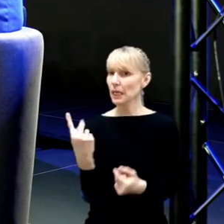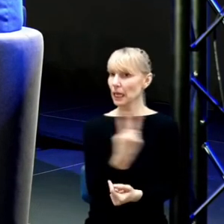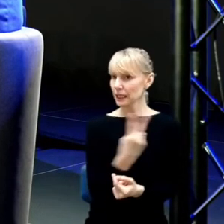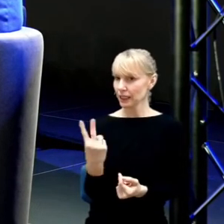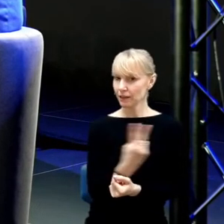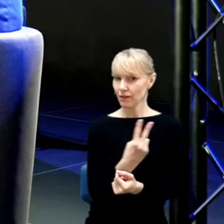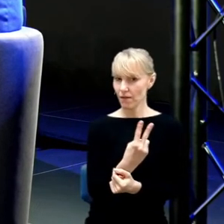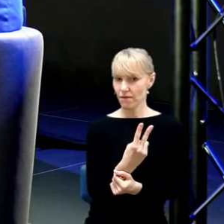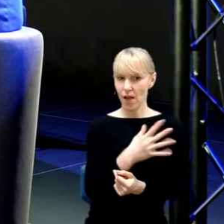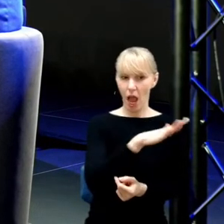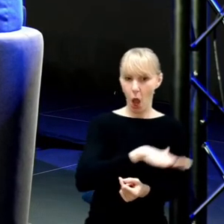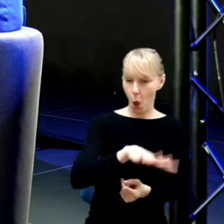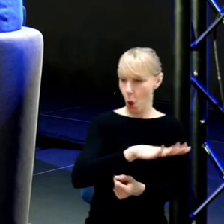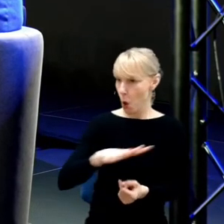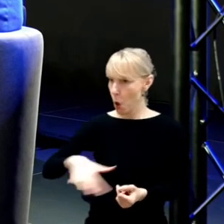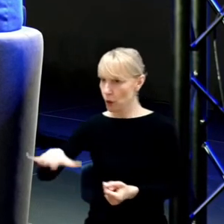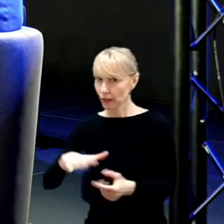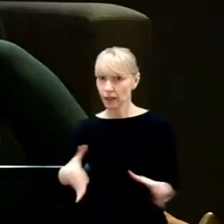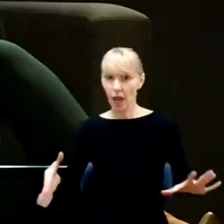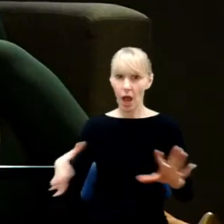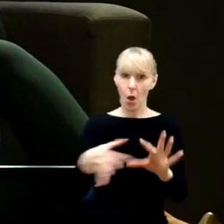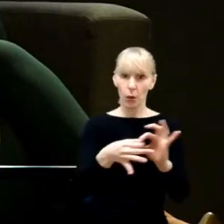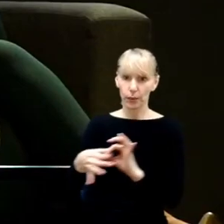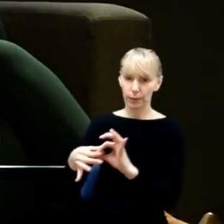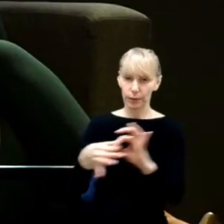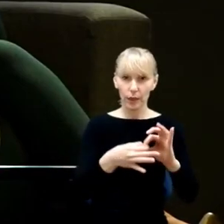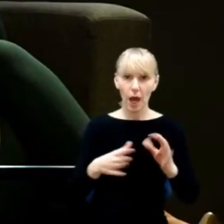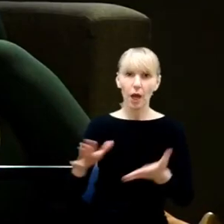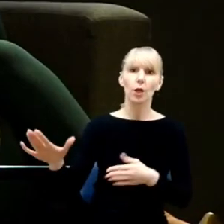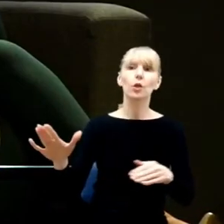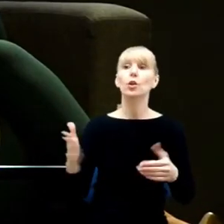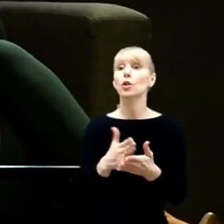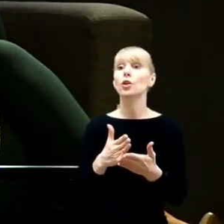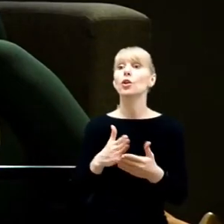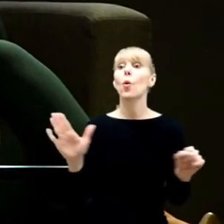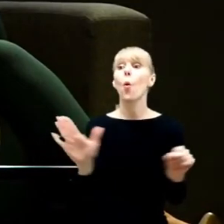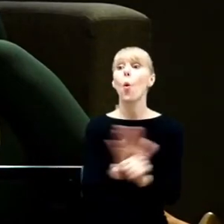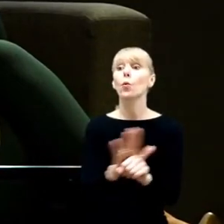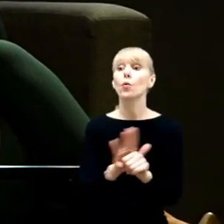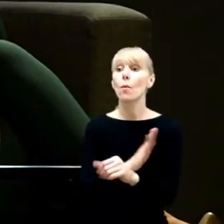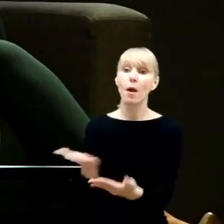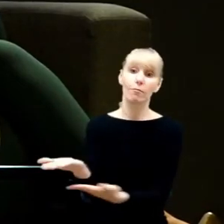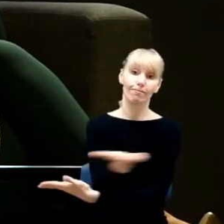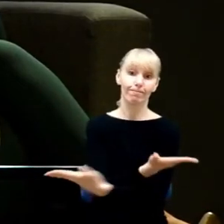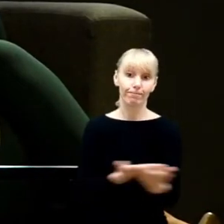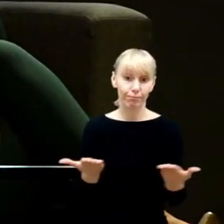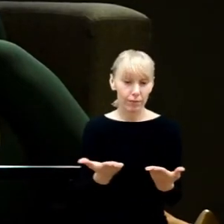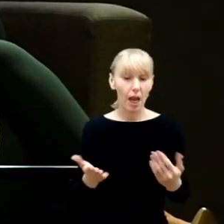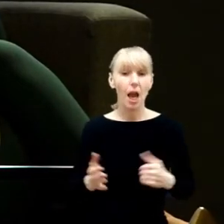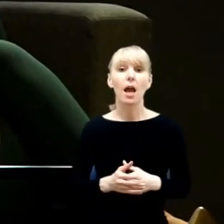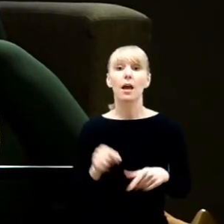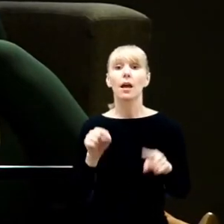Volumen mieszkań to blisko 1500. W tej pierwszej lokalizacji, gdzie będzie 224 mieszkania,